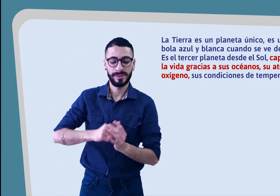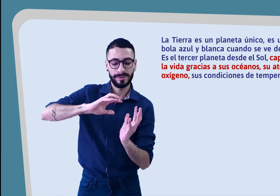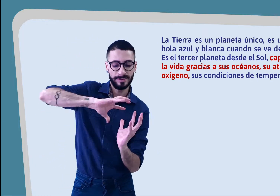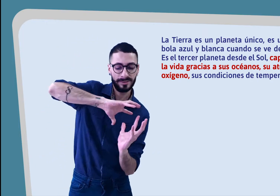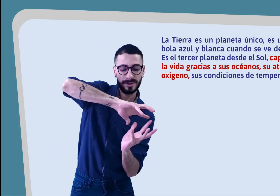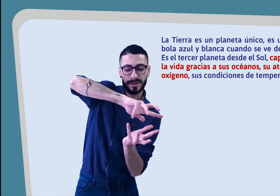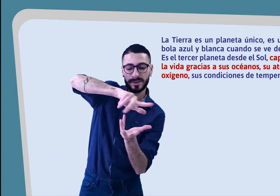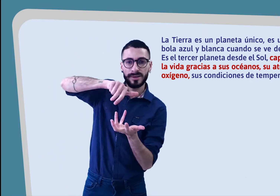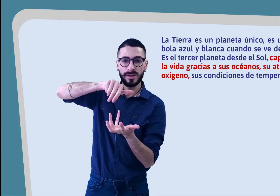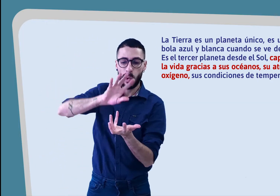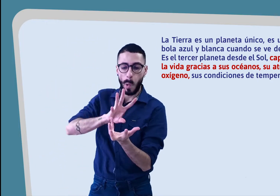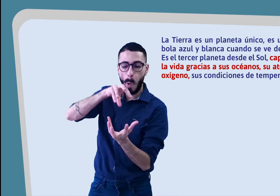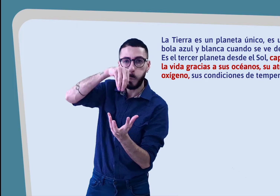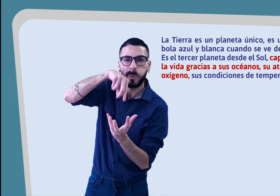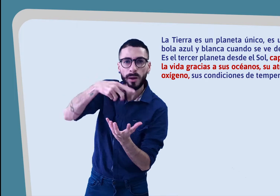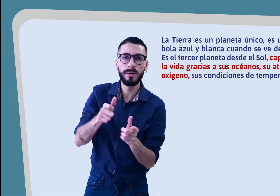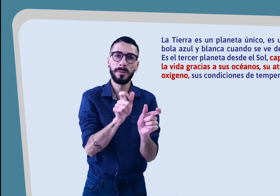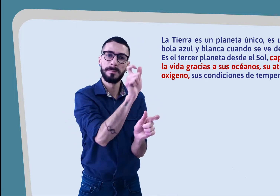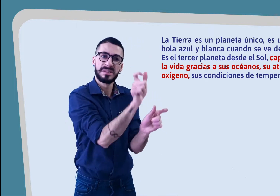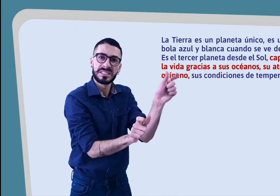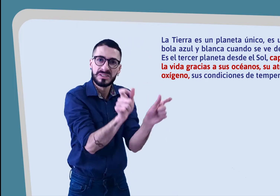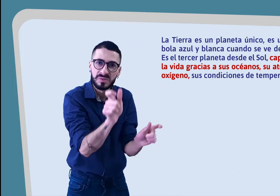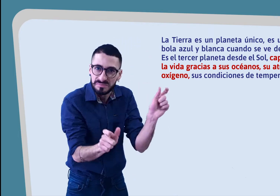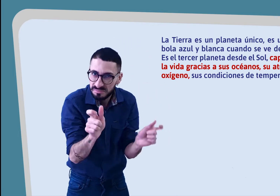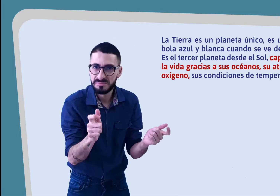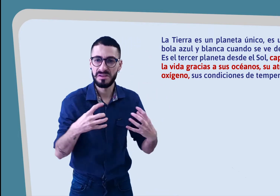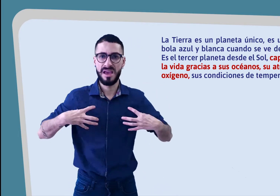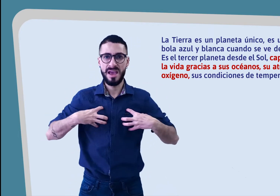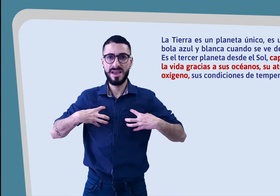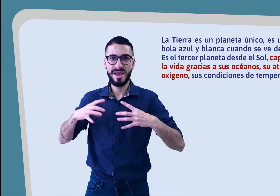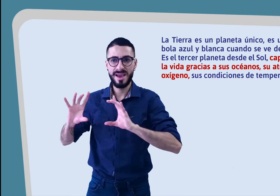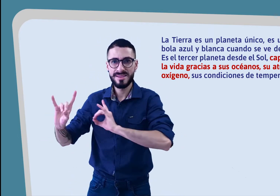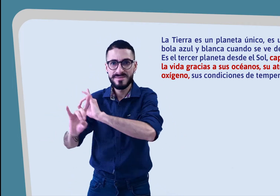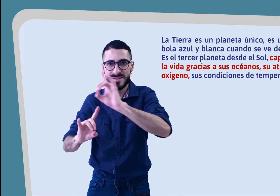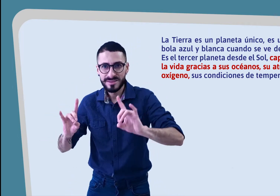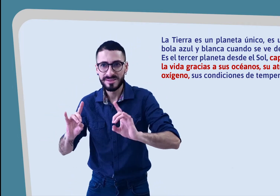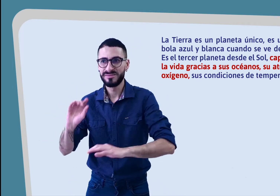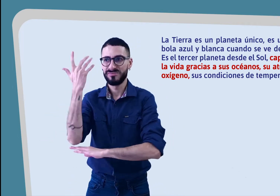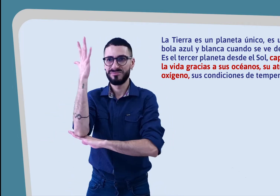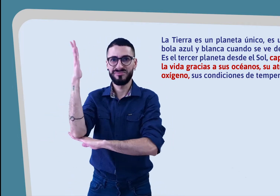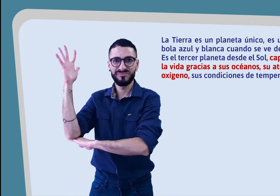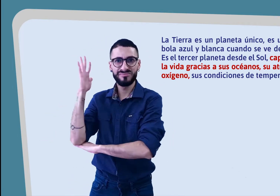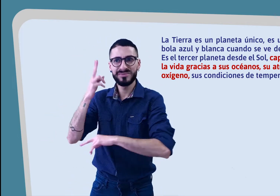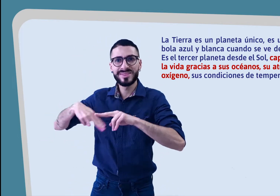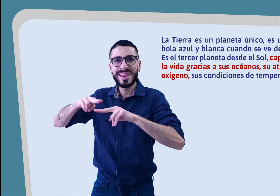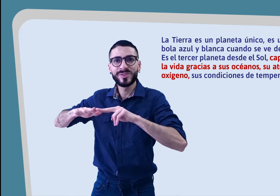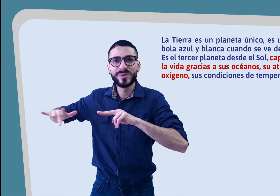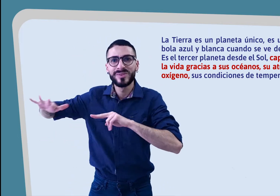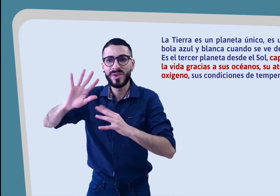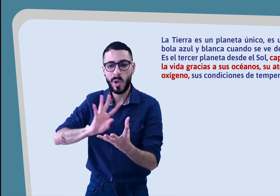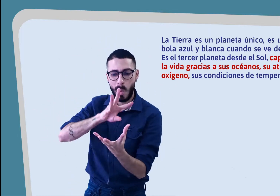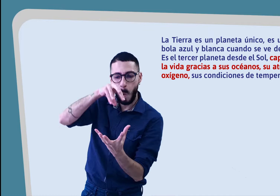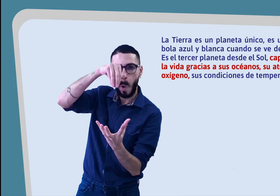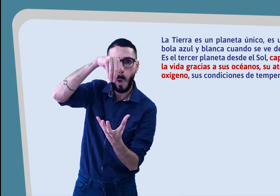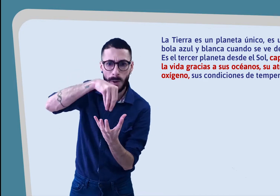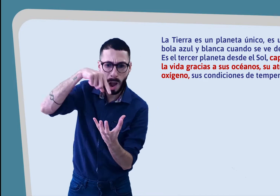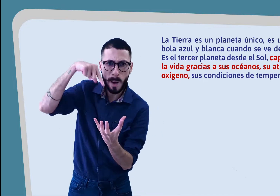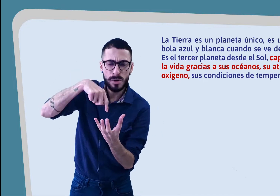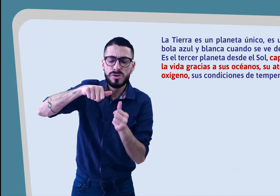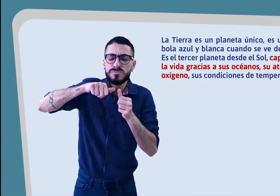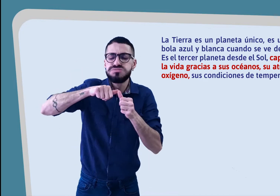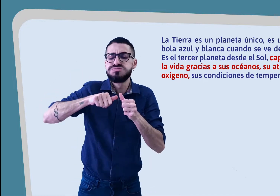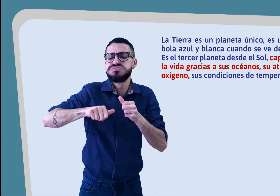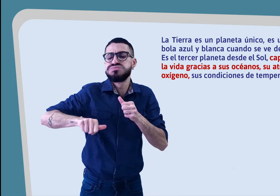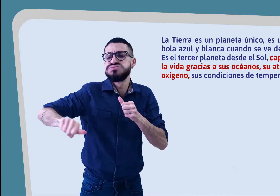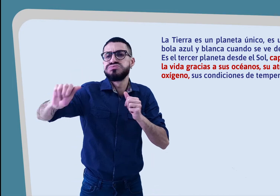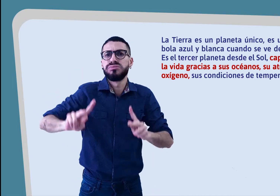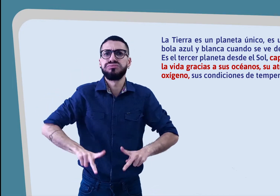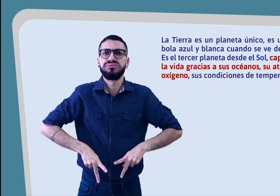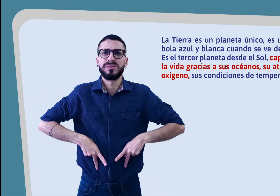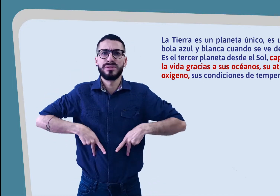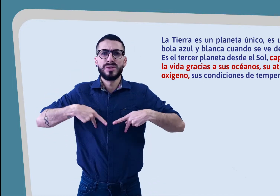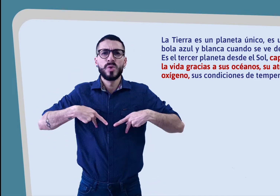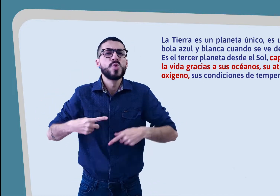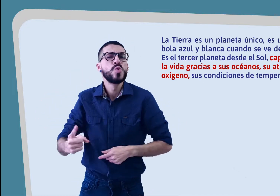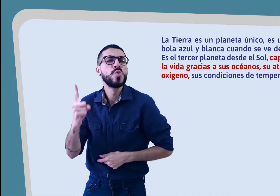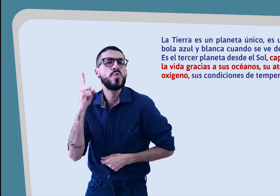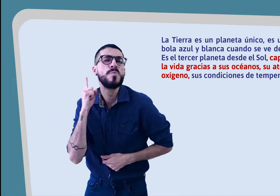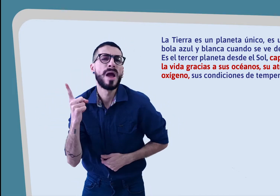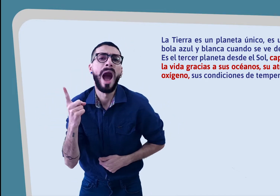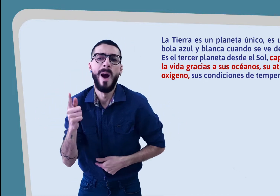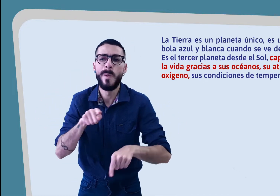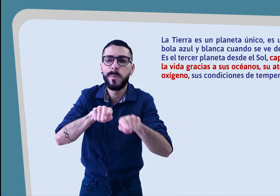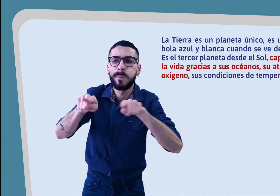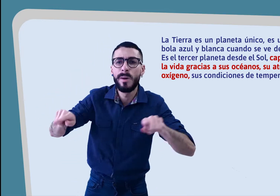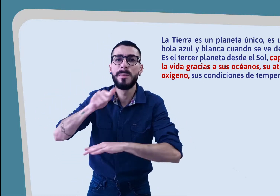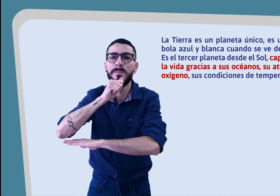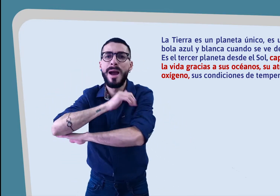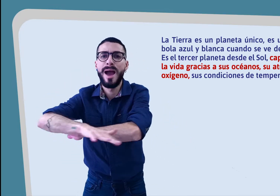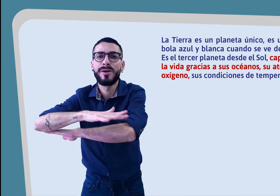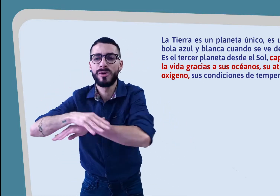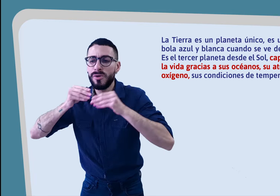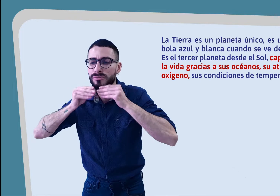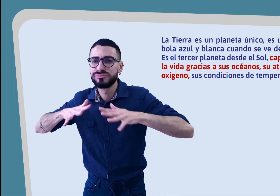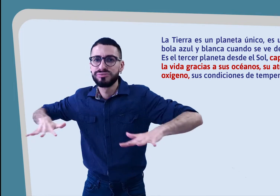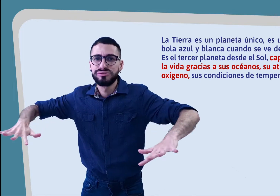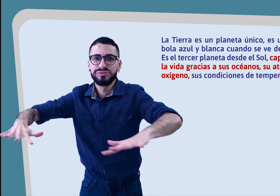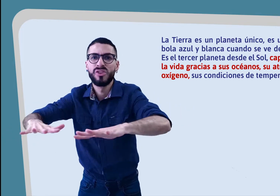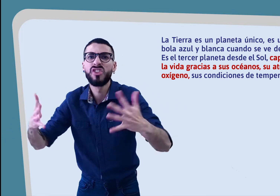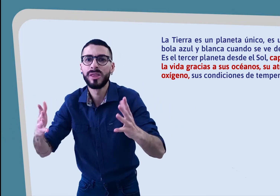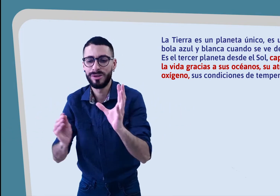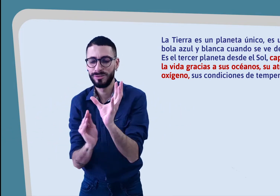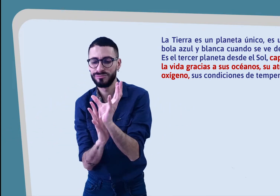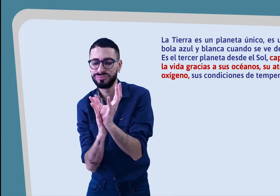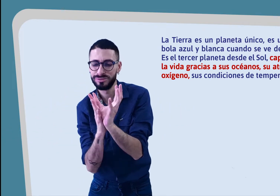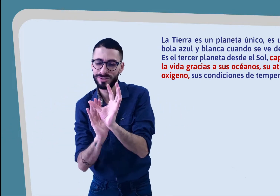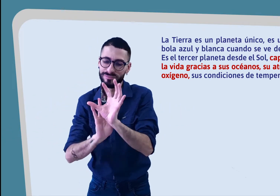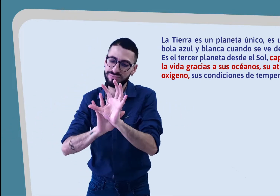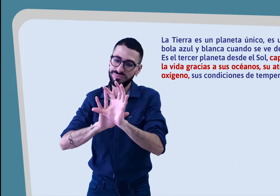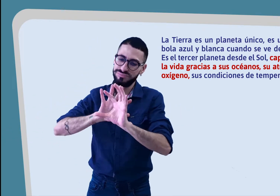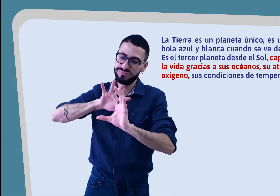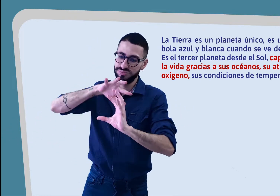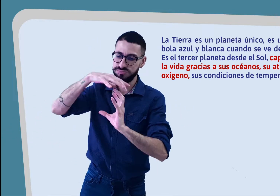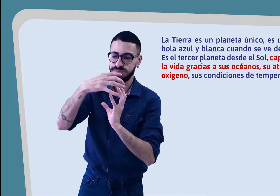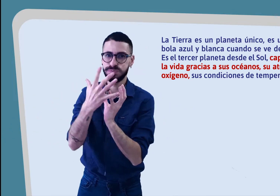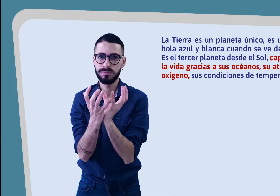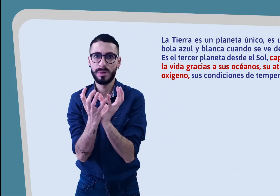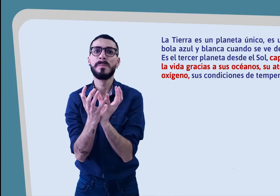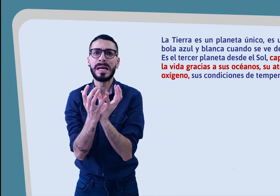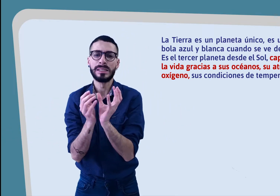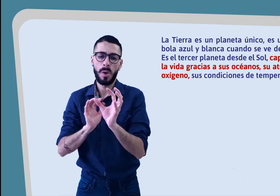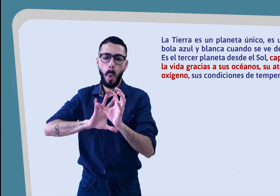En la Tierra viven seres vivos como los humanos, los animales y las plantas, la sustentación ha sido debido al agua de los océanos